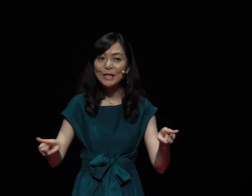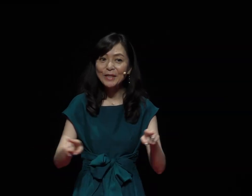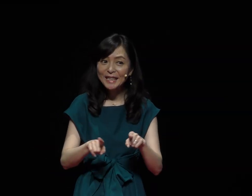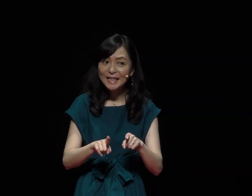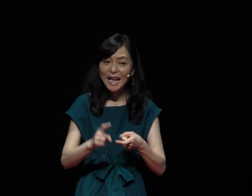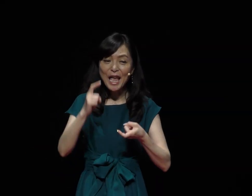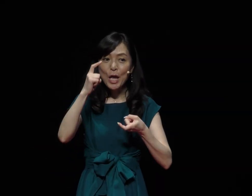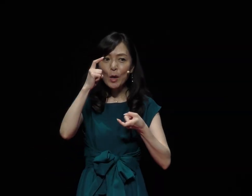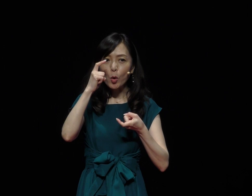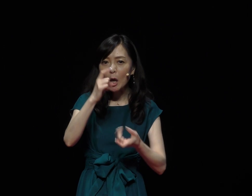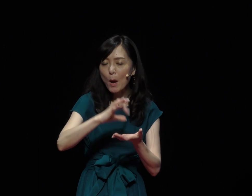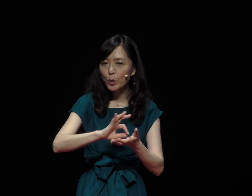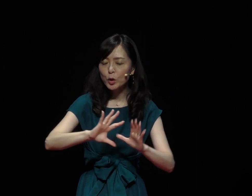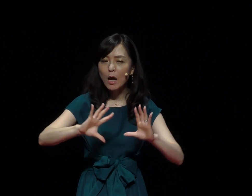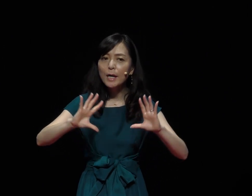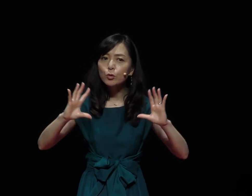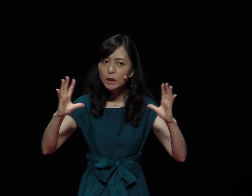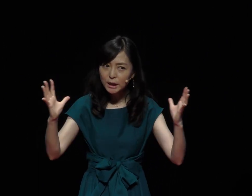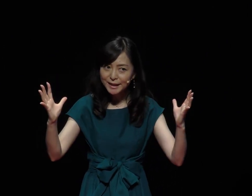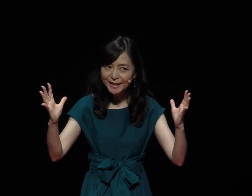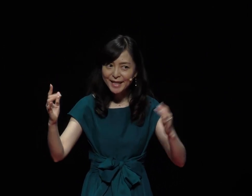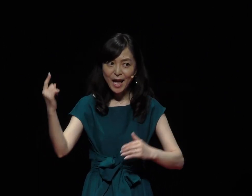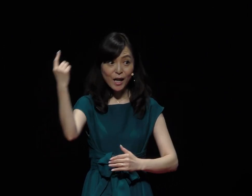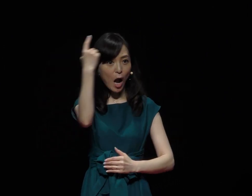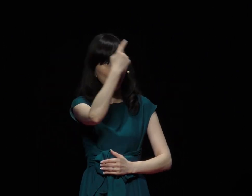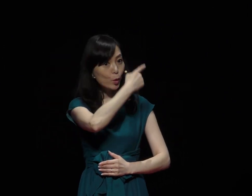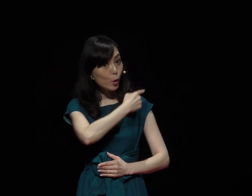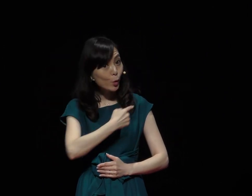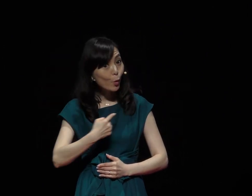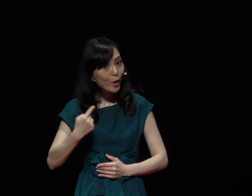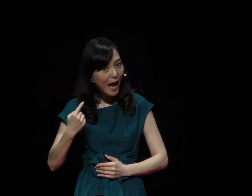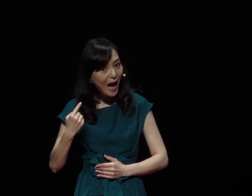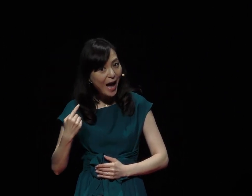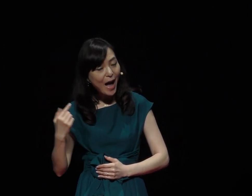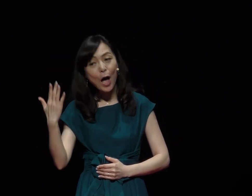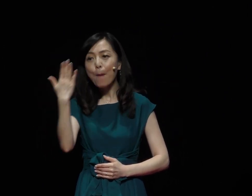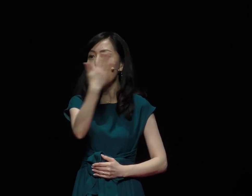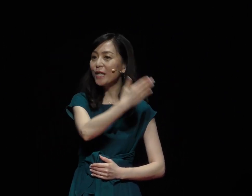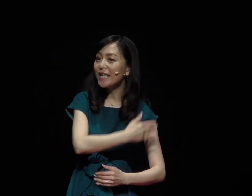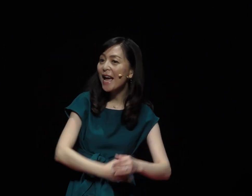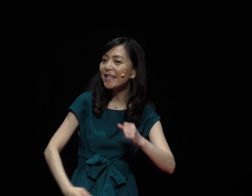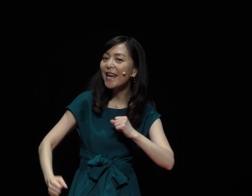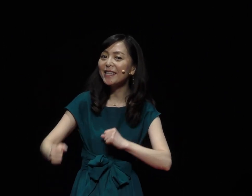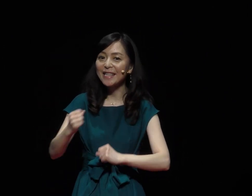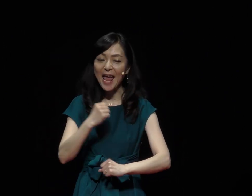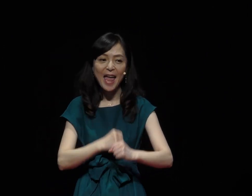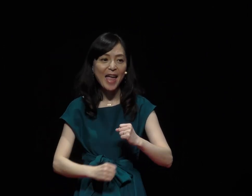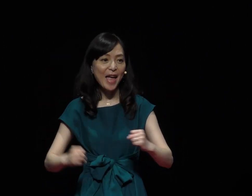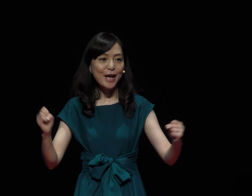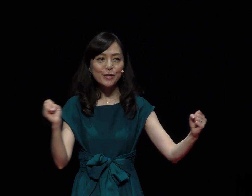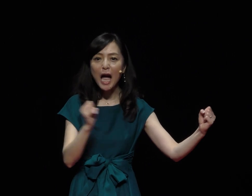dialogamos juntos usando las expresiones de la cara y lenguaje corporal